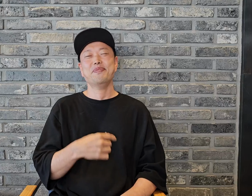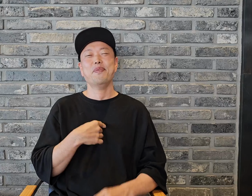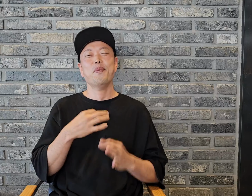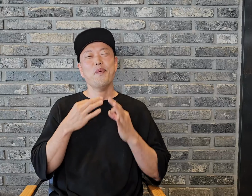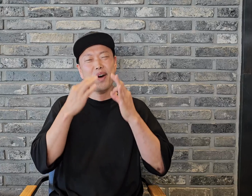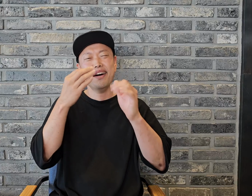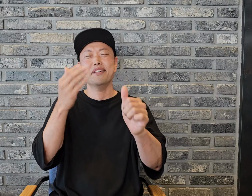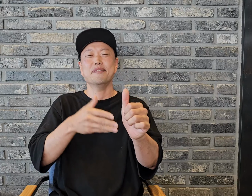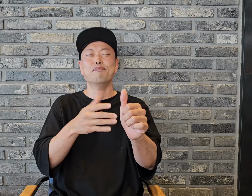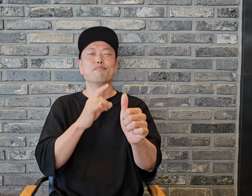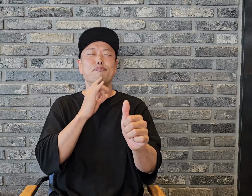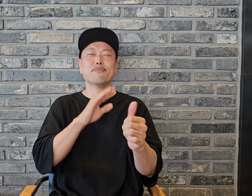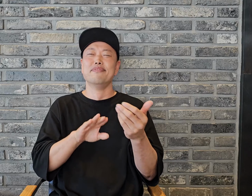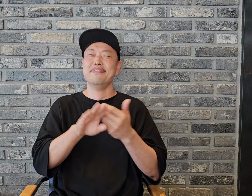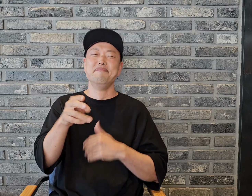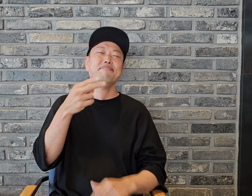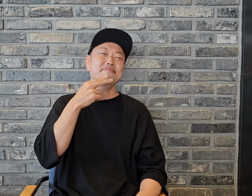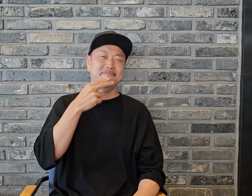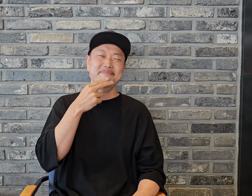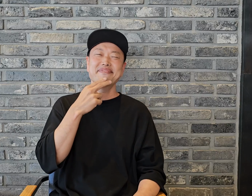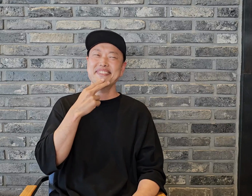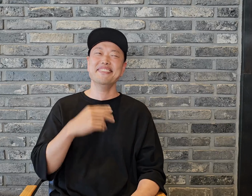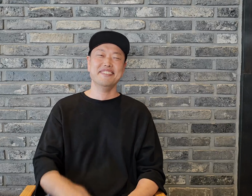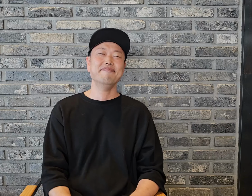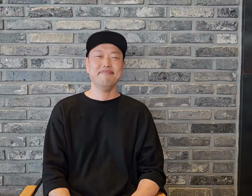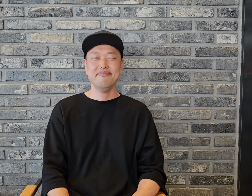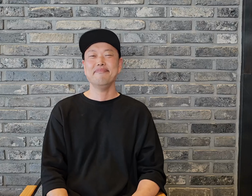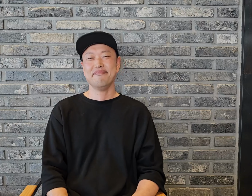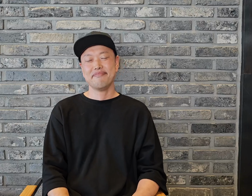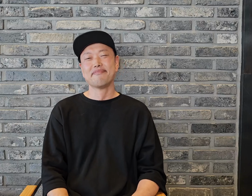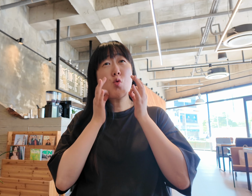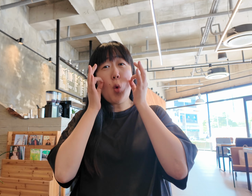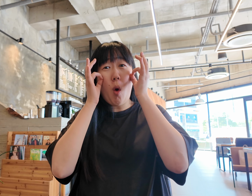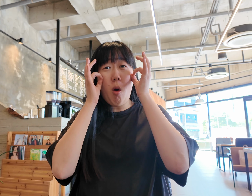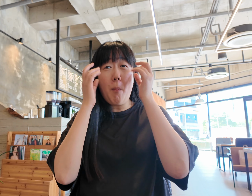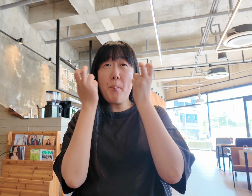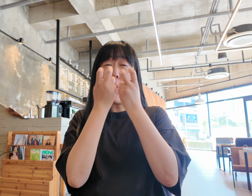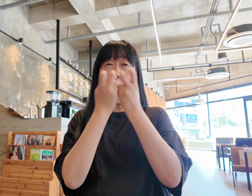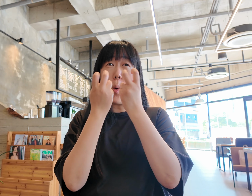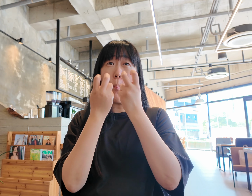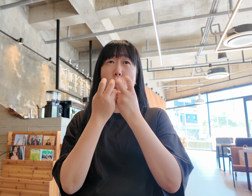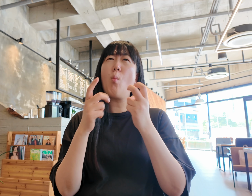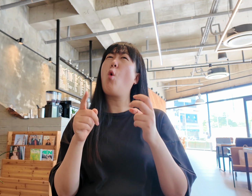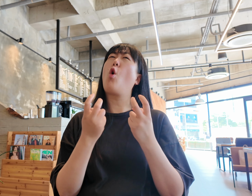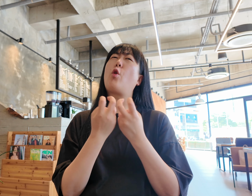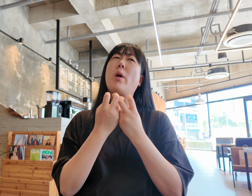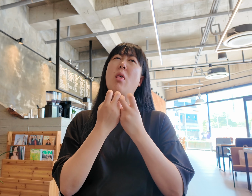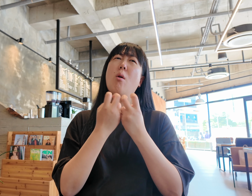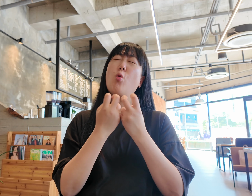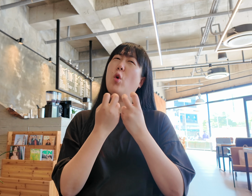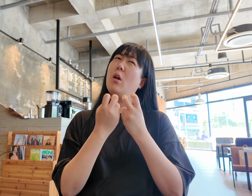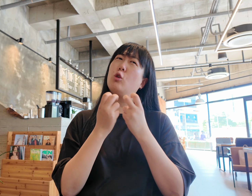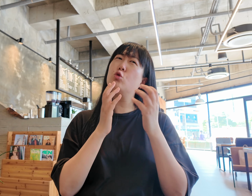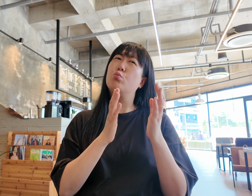頑張ってください！それだけです。 どのような方法がありますか?